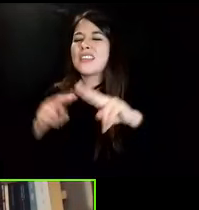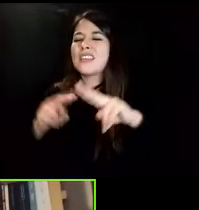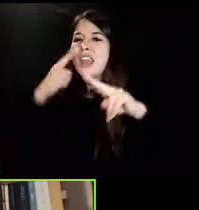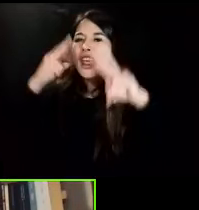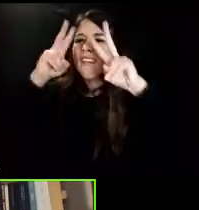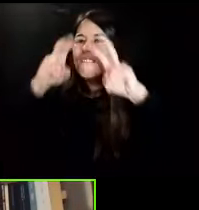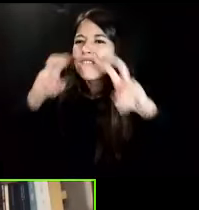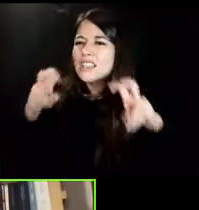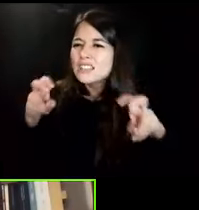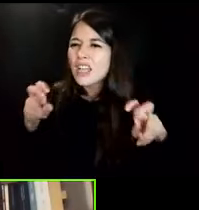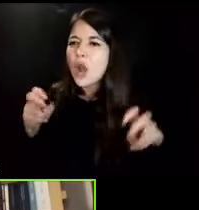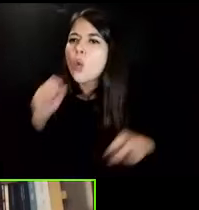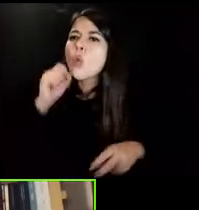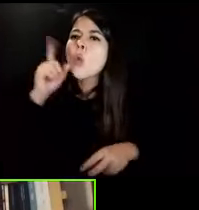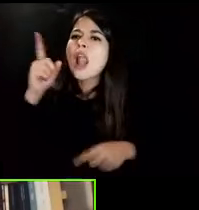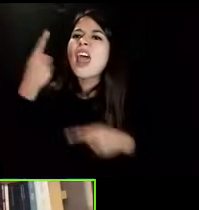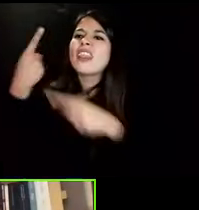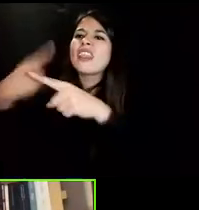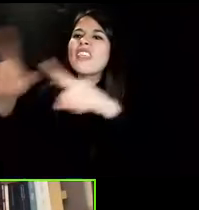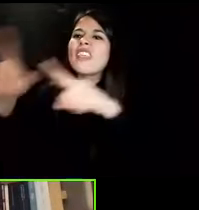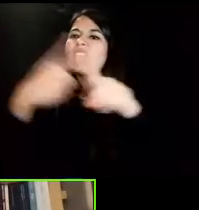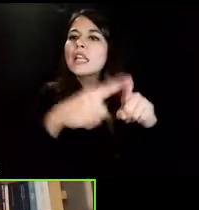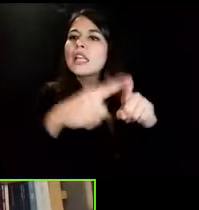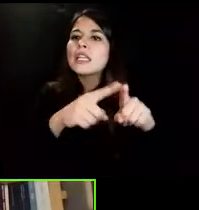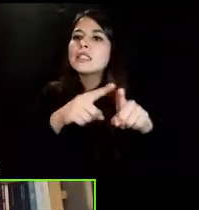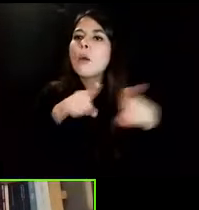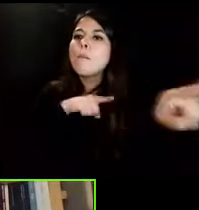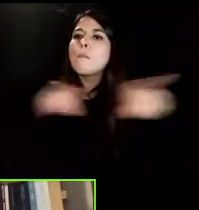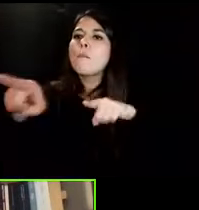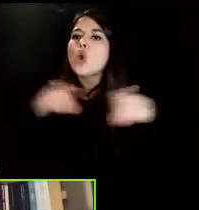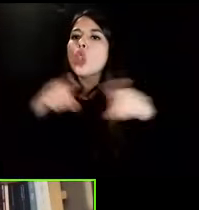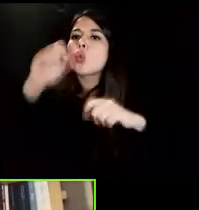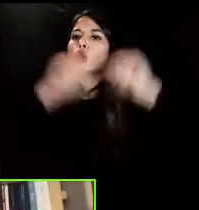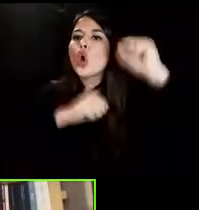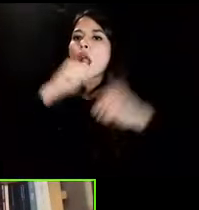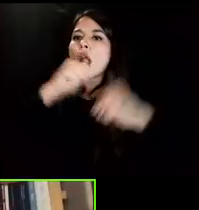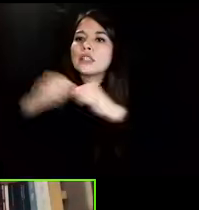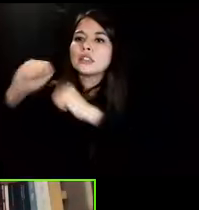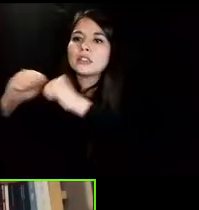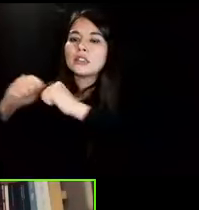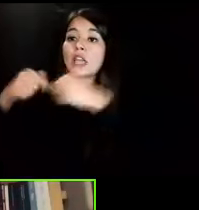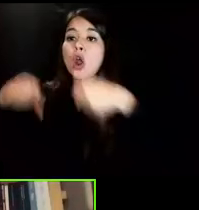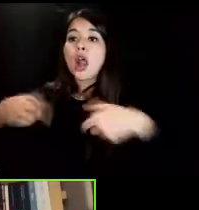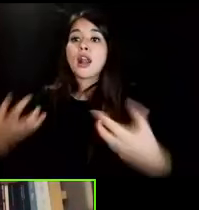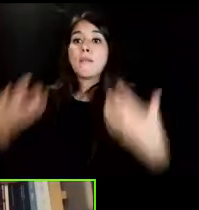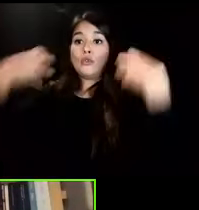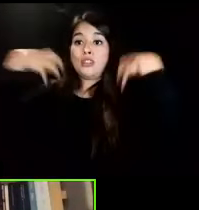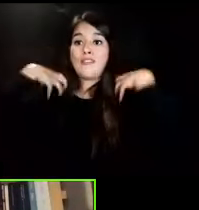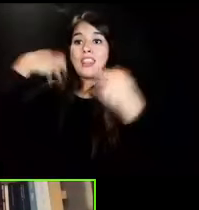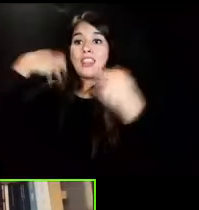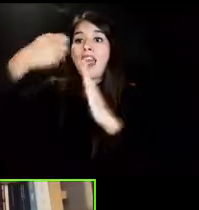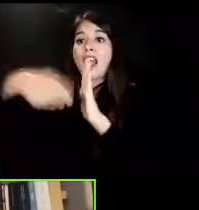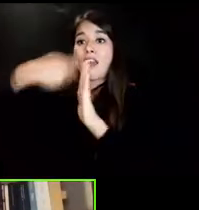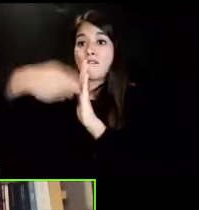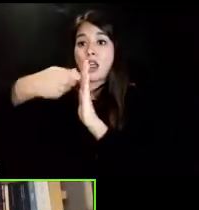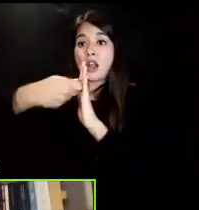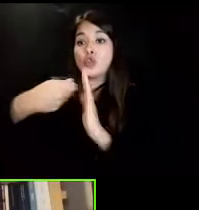en cargando por ahora de grabar audio libros como los contarios los que conozco son lentos son audiobooks y